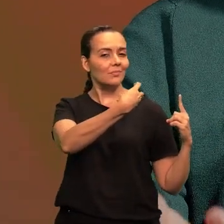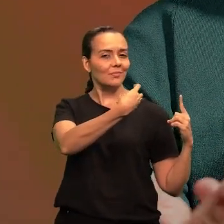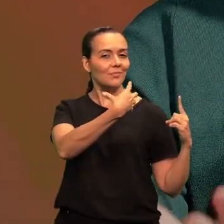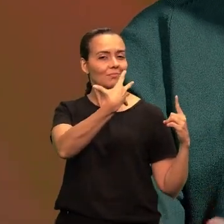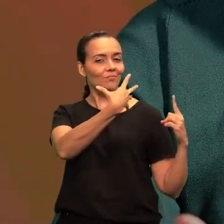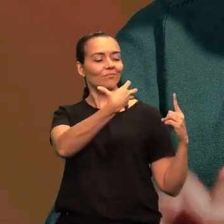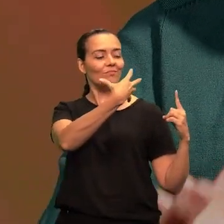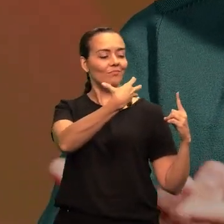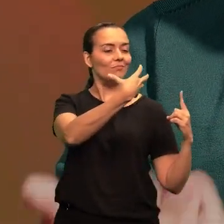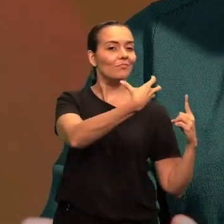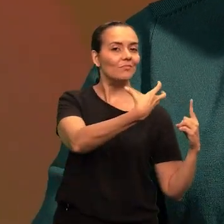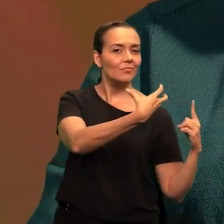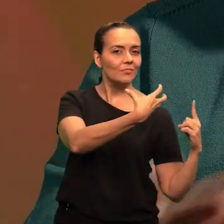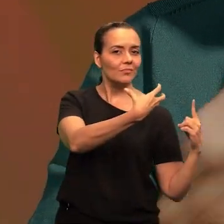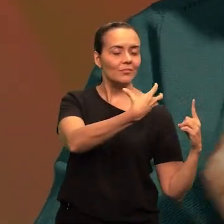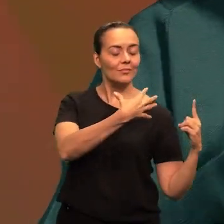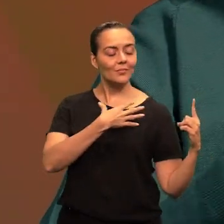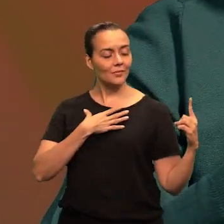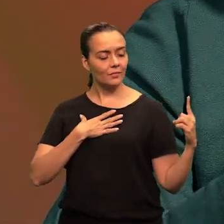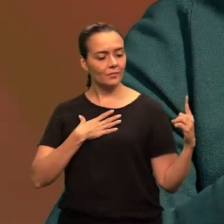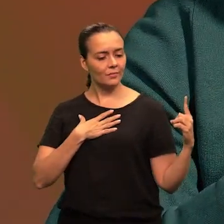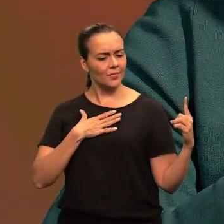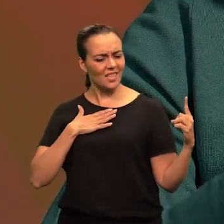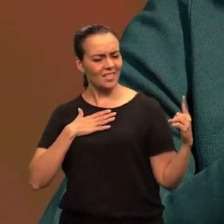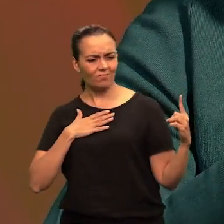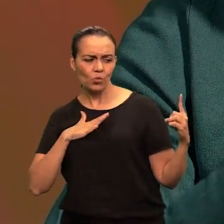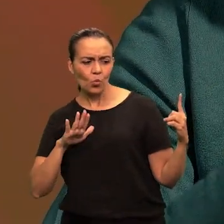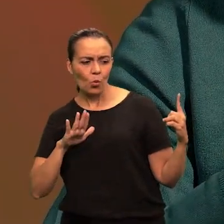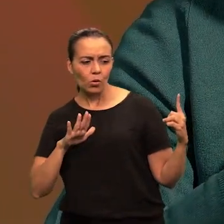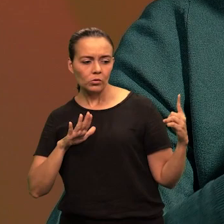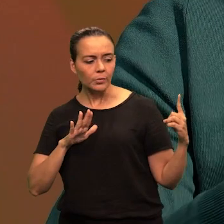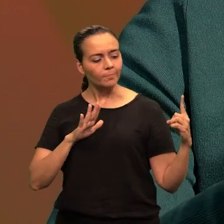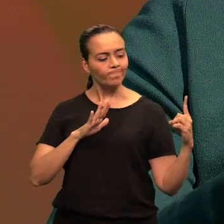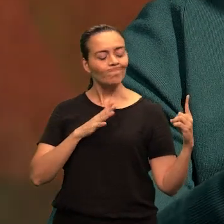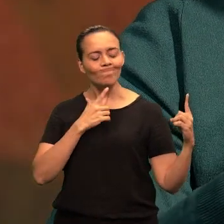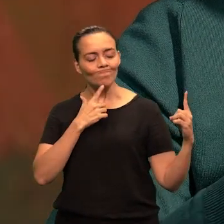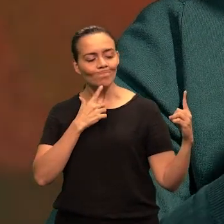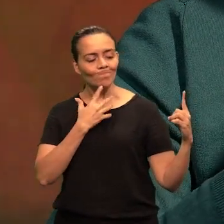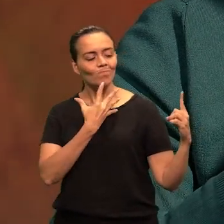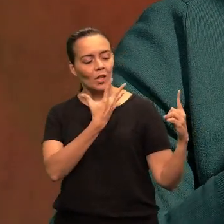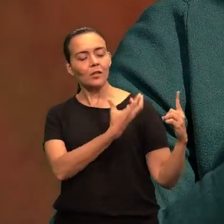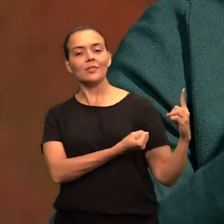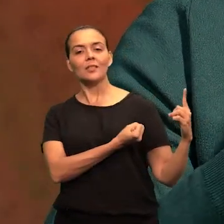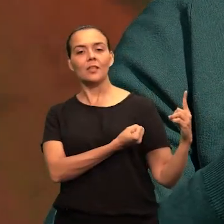de que mesmo aquilo que vai contra as minhas vontades e mesmo aquilo que vá contra